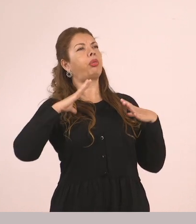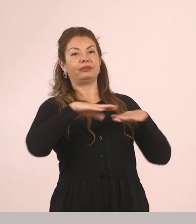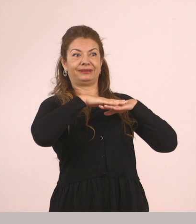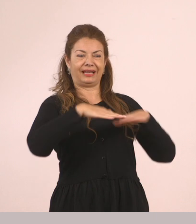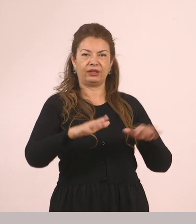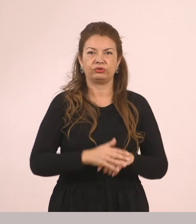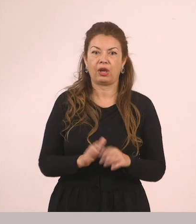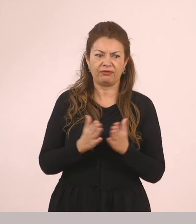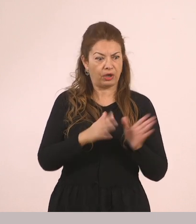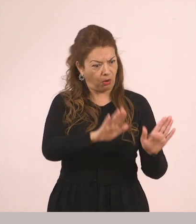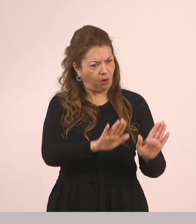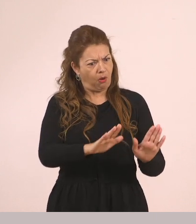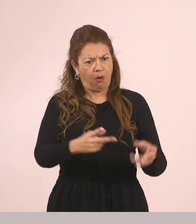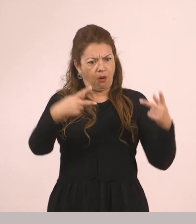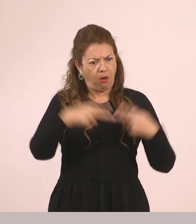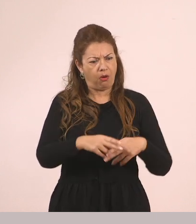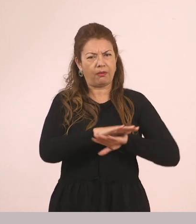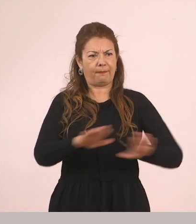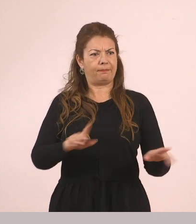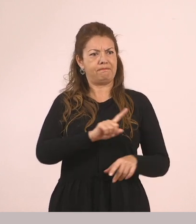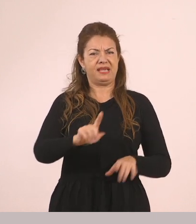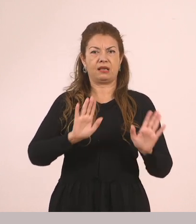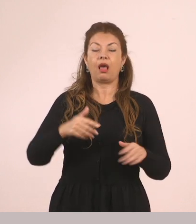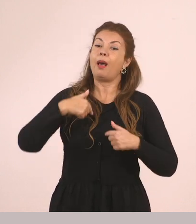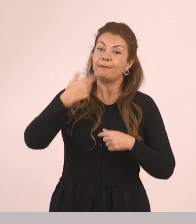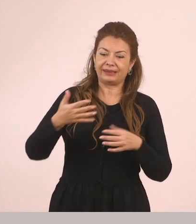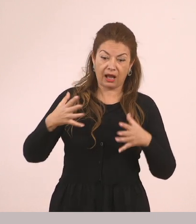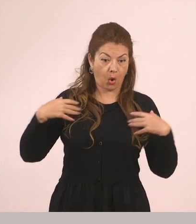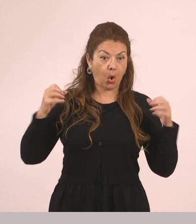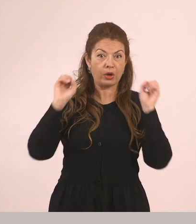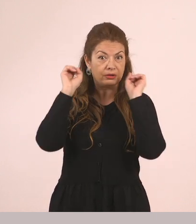Βιβλίο: Μη με διακόπτεις, Φάκελε! Μετά θα μας πάνε στην αποθήκη,